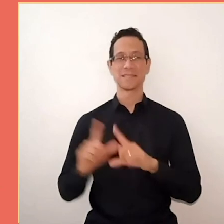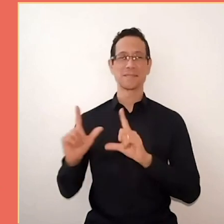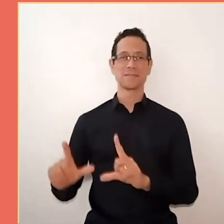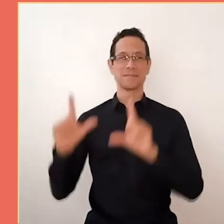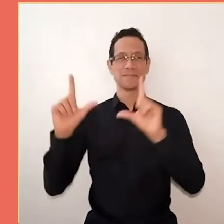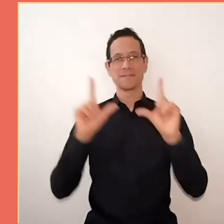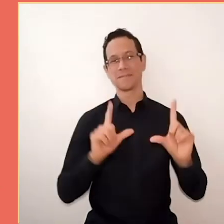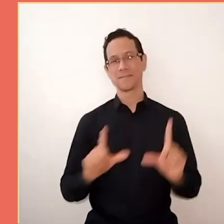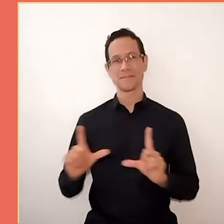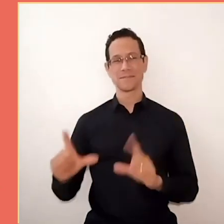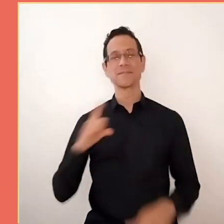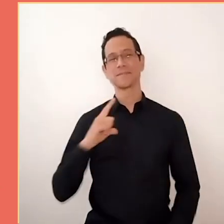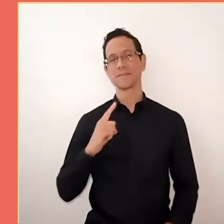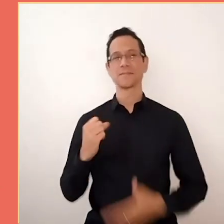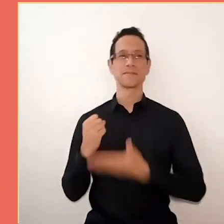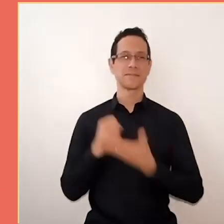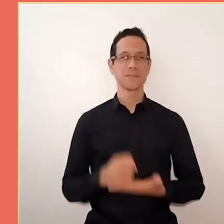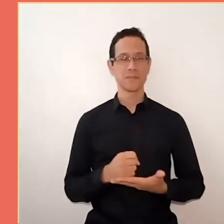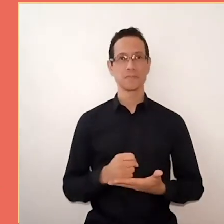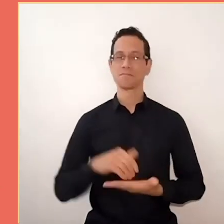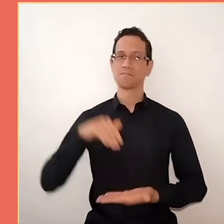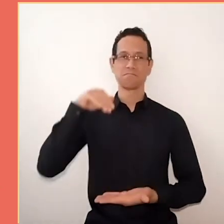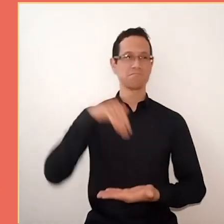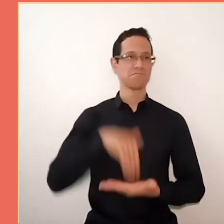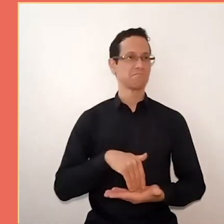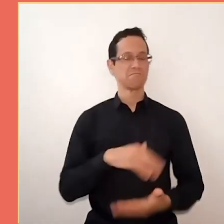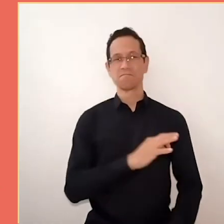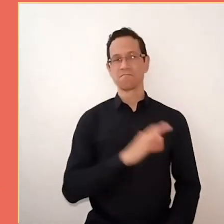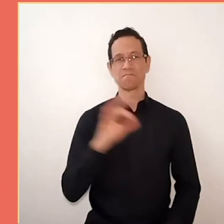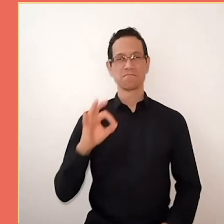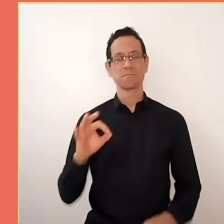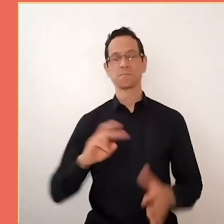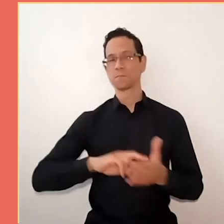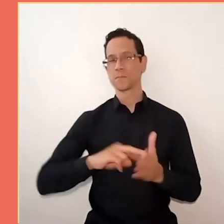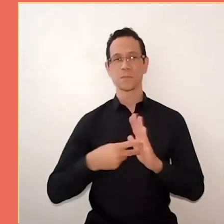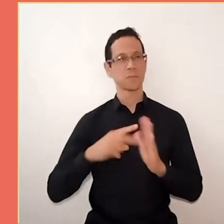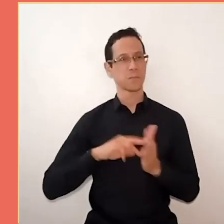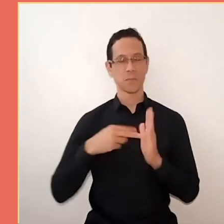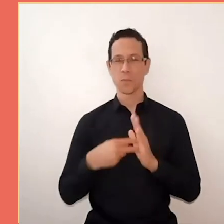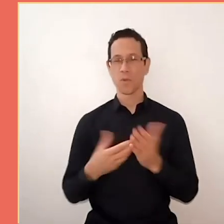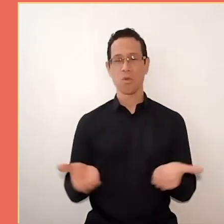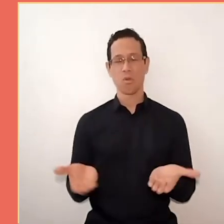ela trouxe um fechamento muito simbólico para o momento que a gente está vivendo.